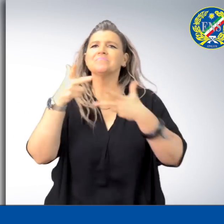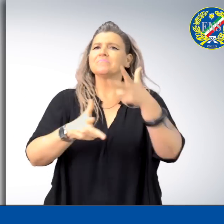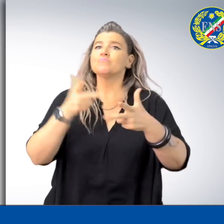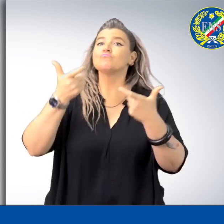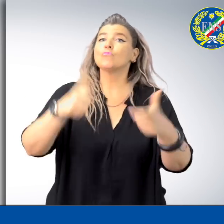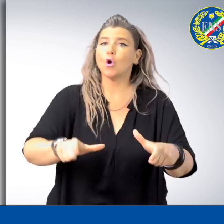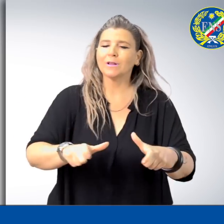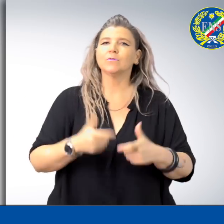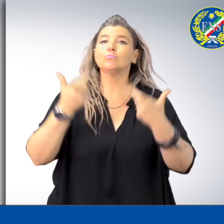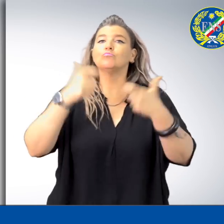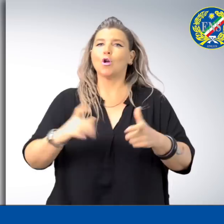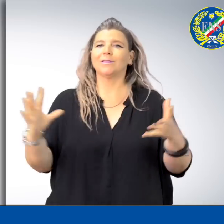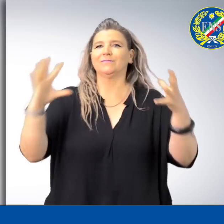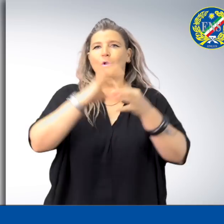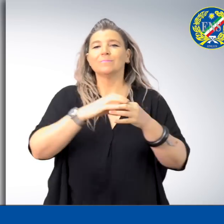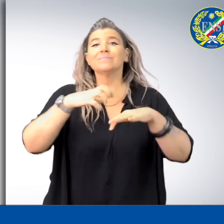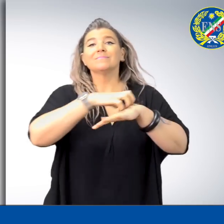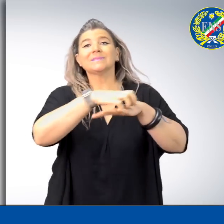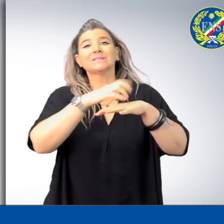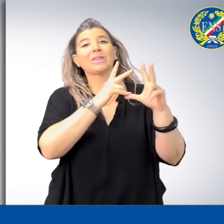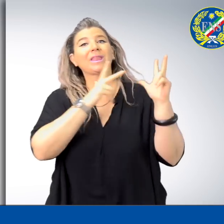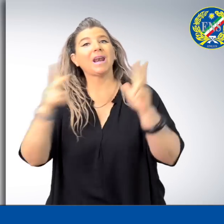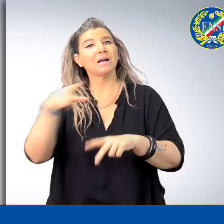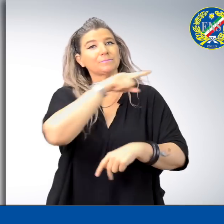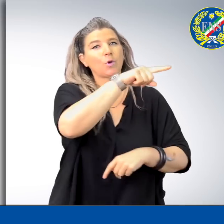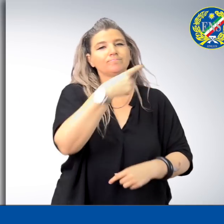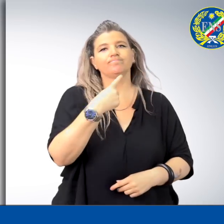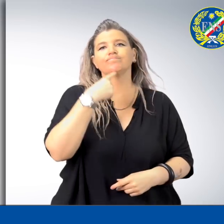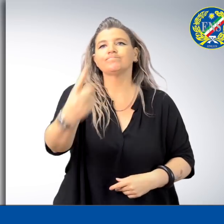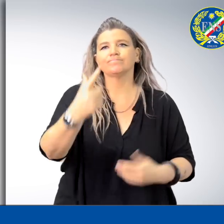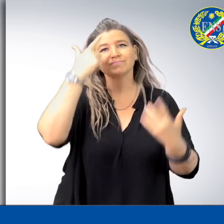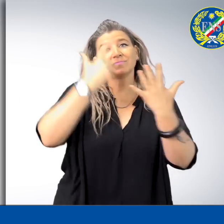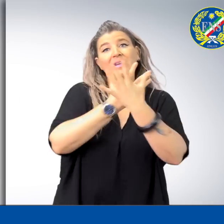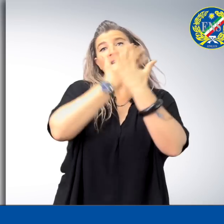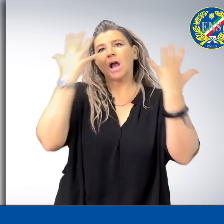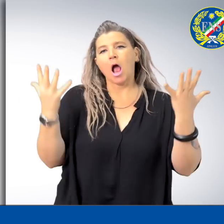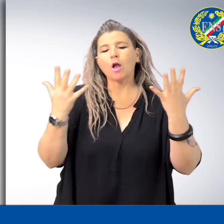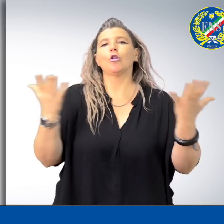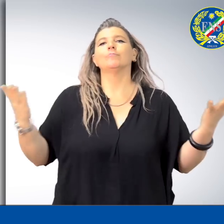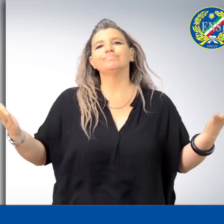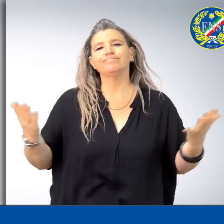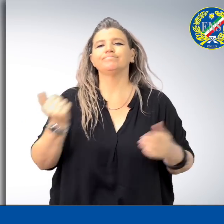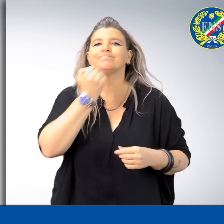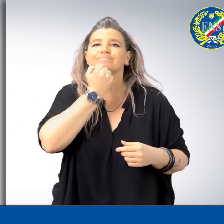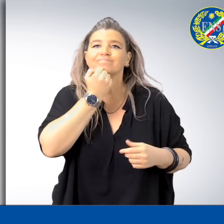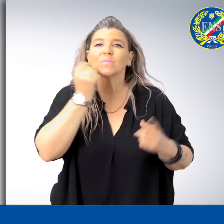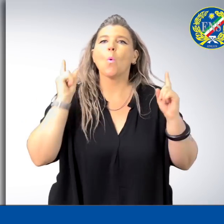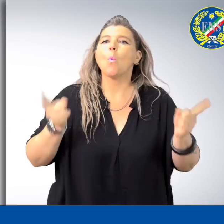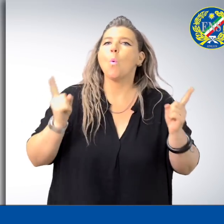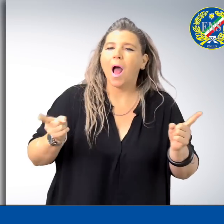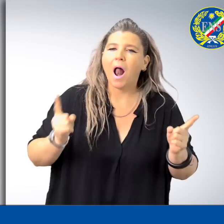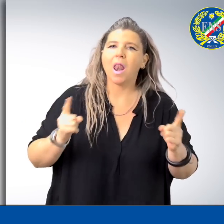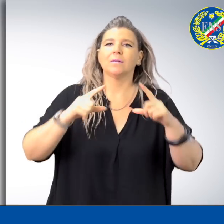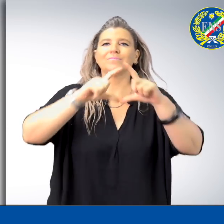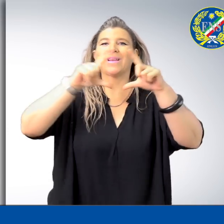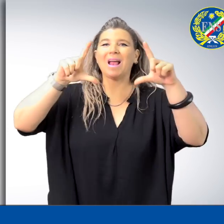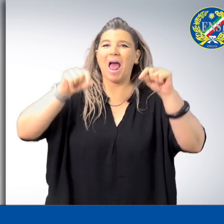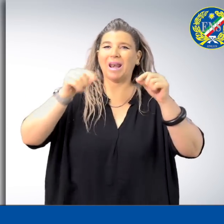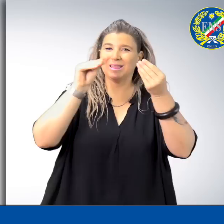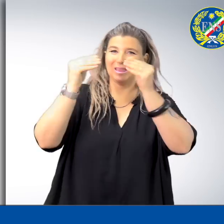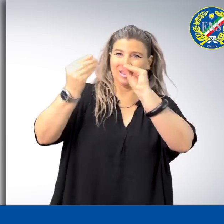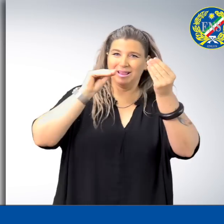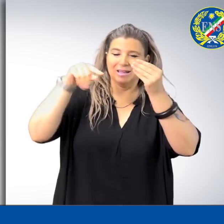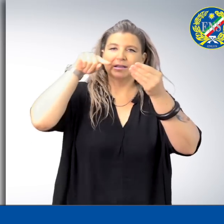Il ministero dei trasporti ha detto chiaramente che per motivi di spazio nel retro